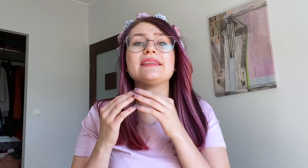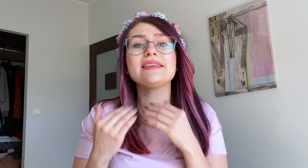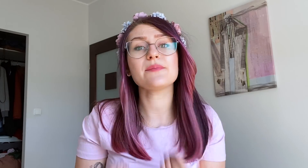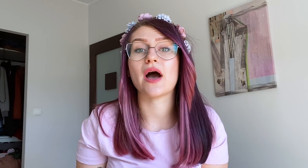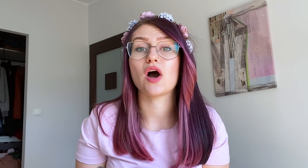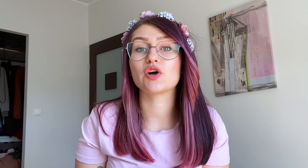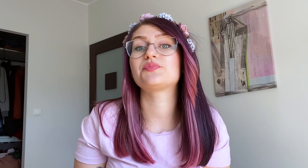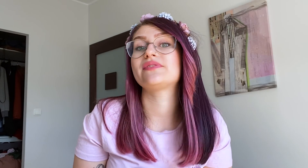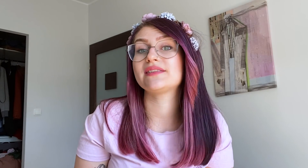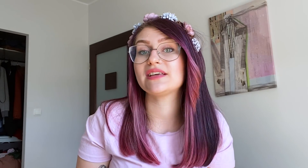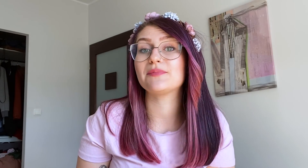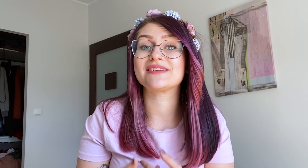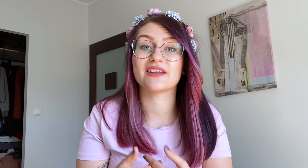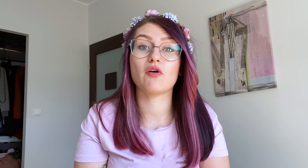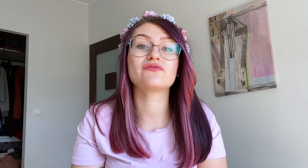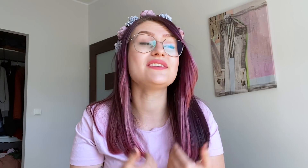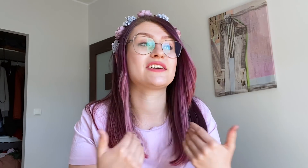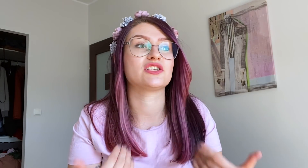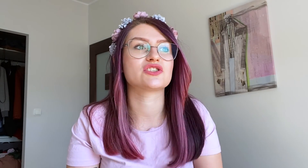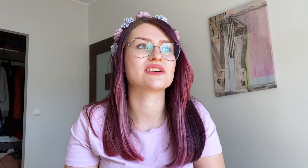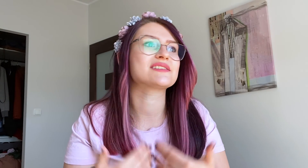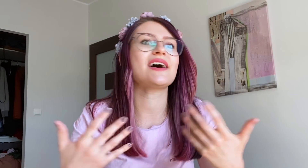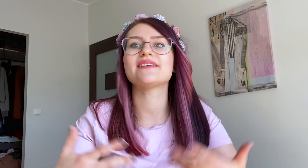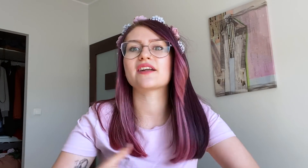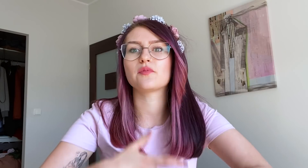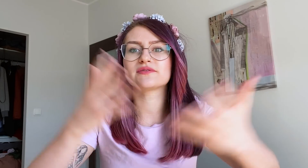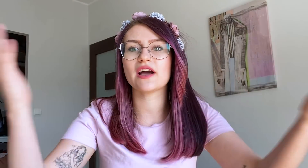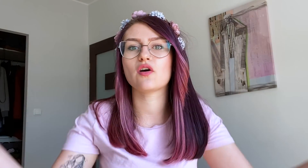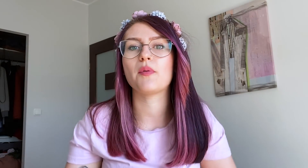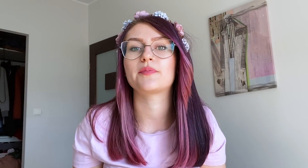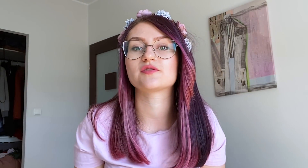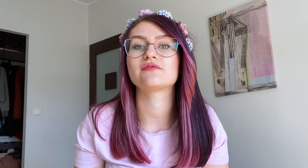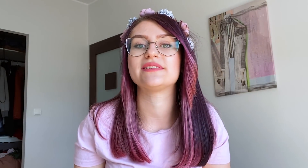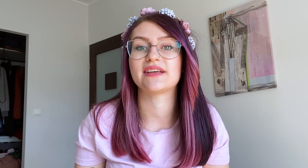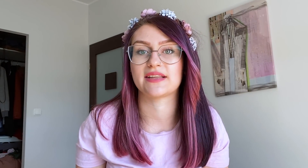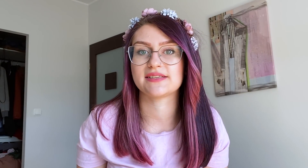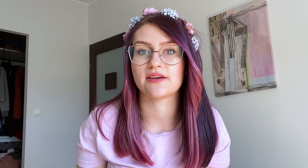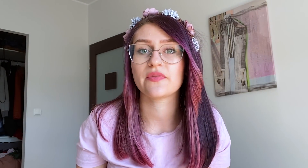Nie ma odpowiednich materiałów dydaktycznych za darmo, tak o, po prostu w internecie.